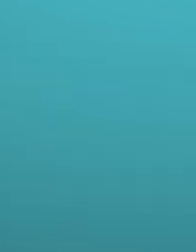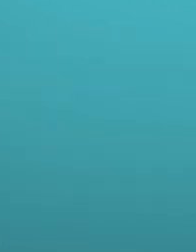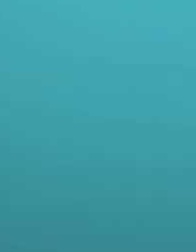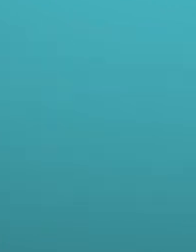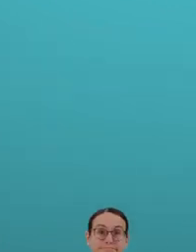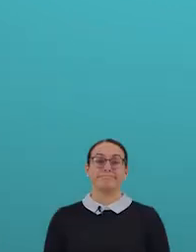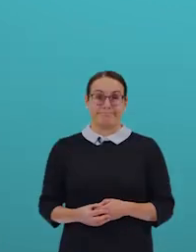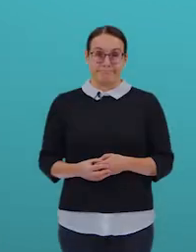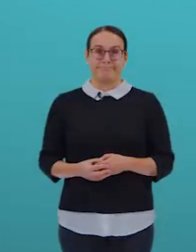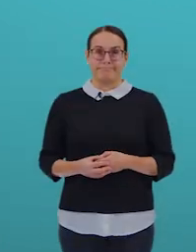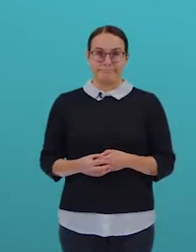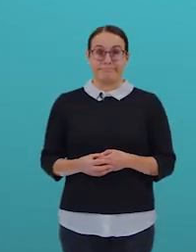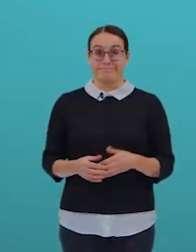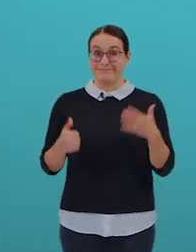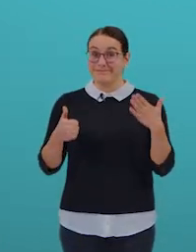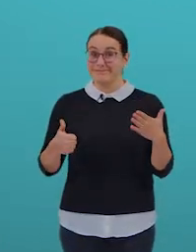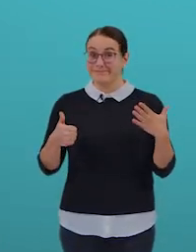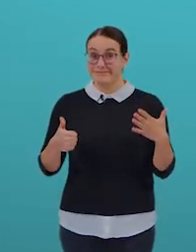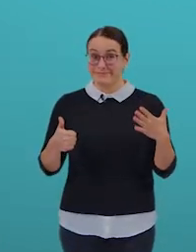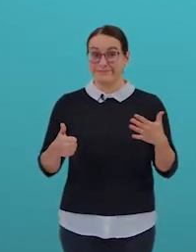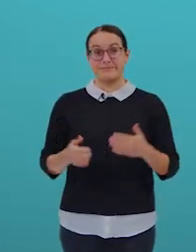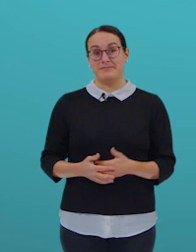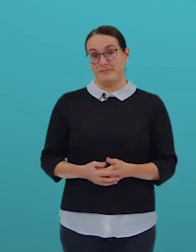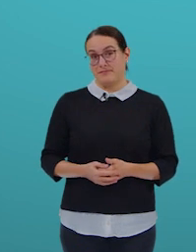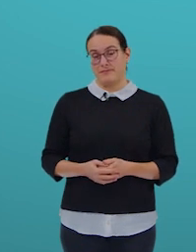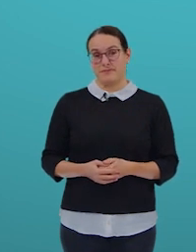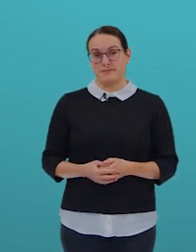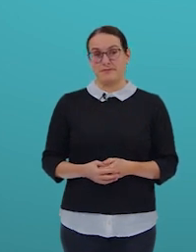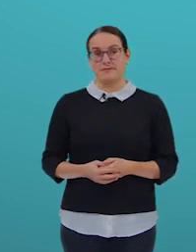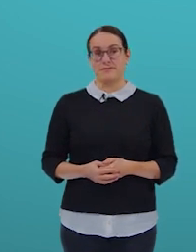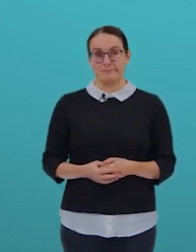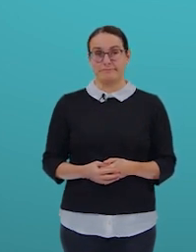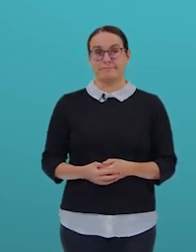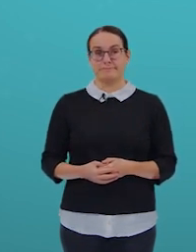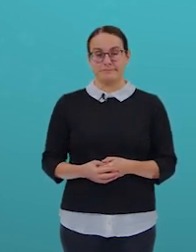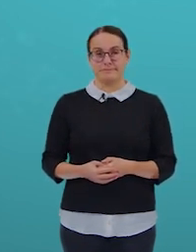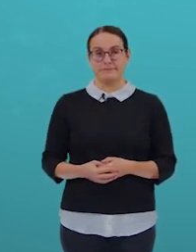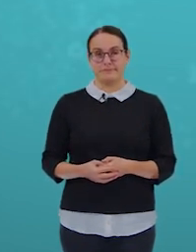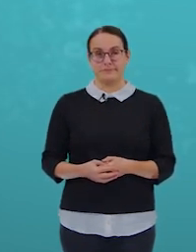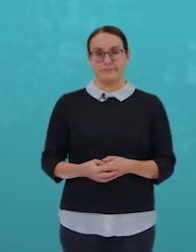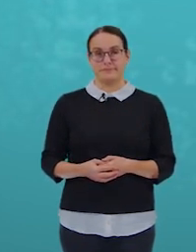In puncto Schnelltests ist inzwischen jede sechste Apotheke ausverkauft, wie die Kolleginnen von aposcope ermittelt haben.